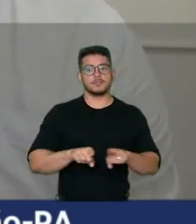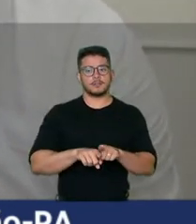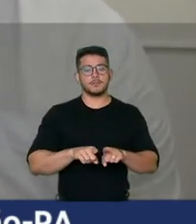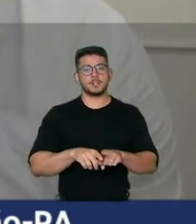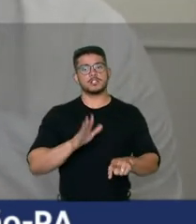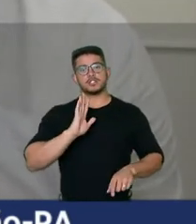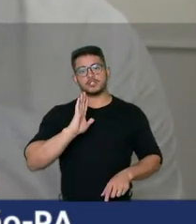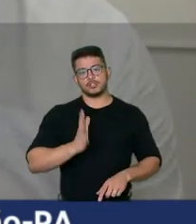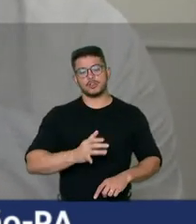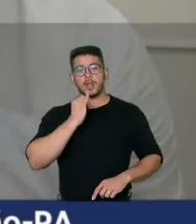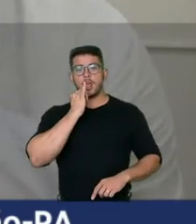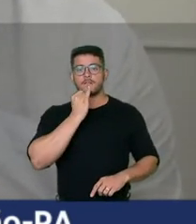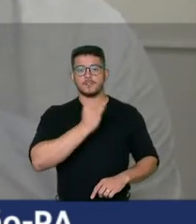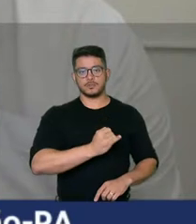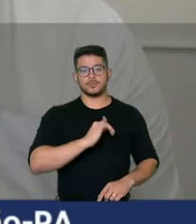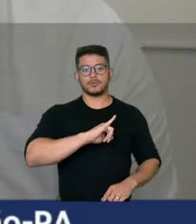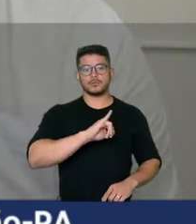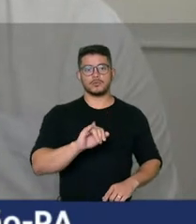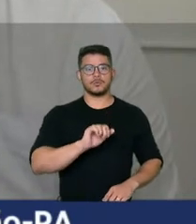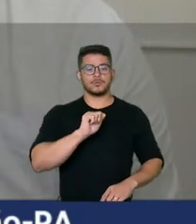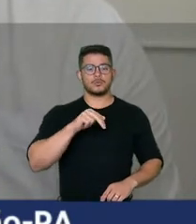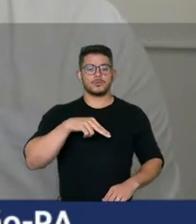TAMBÉM A DEPUTADA JANDIRA. ENTÃO... EU TENHO CERTEZA QUE